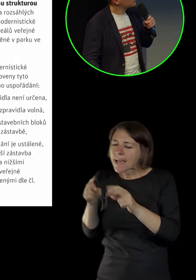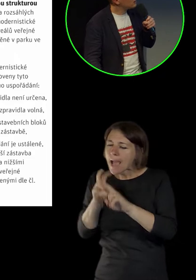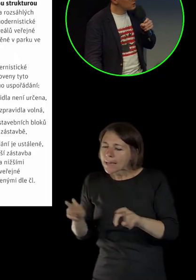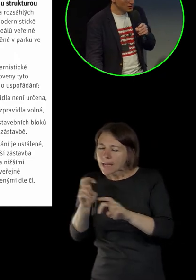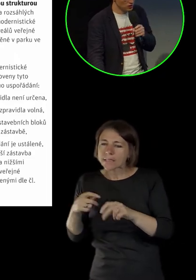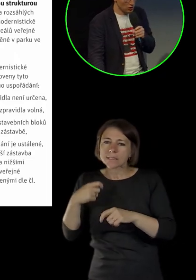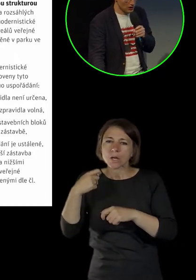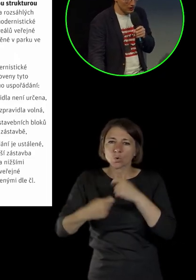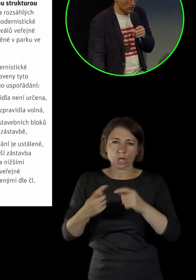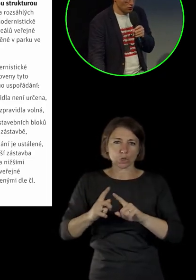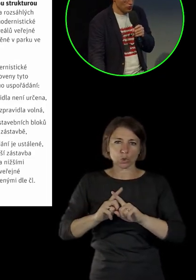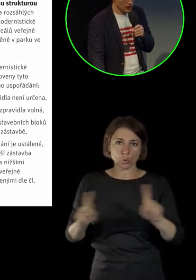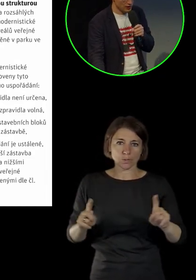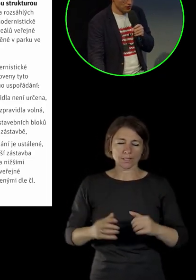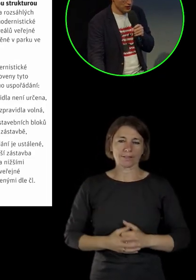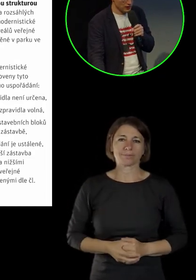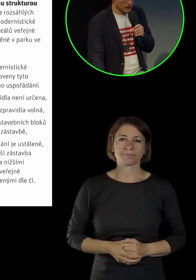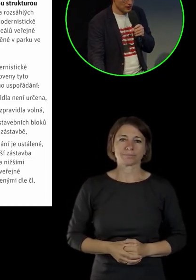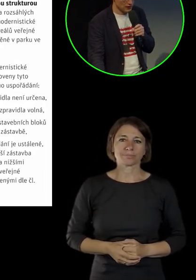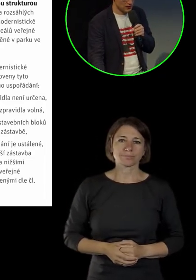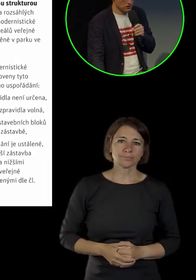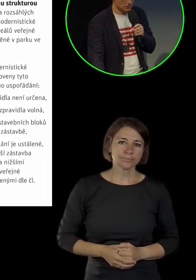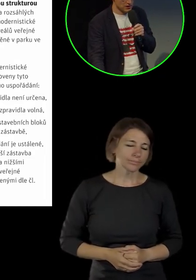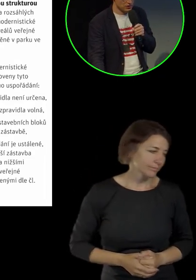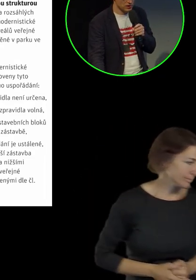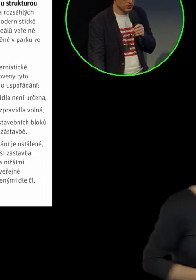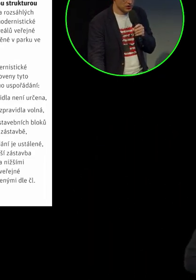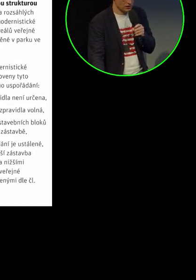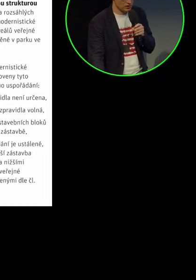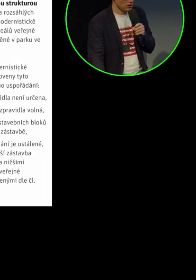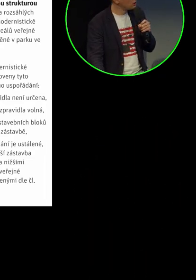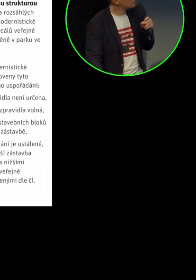Takže například tohle jsou všechny lokality, které jsou vymezeny jako sídliště.